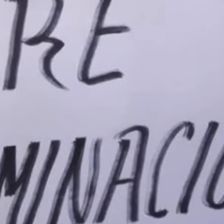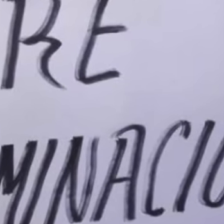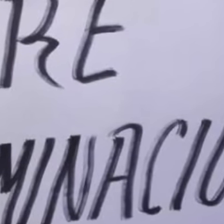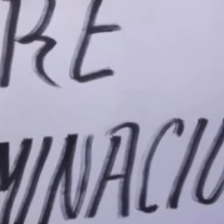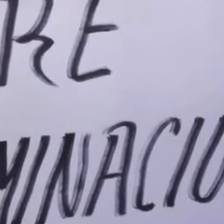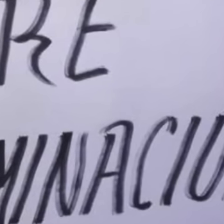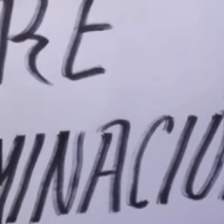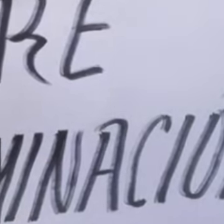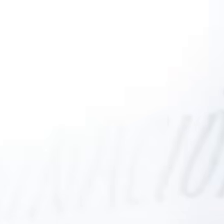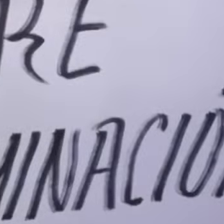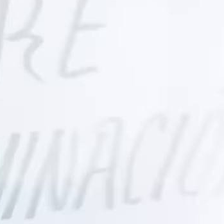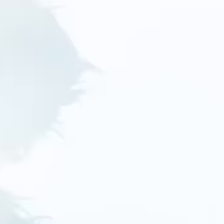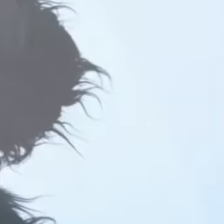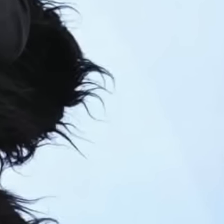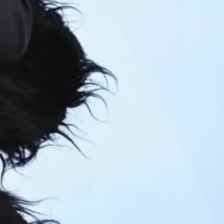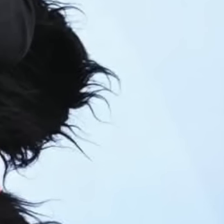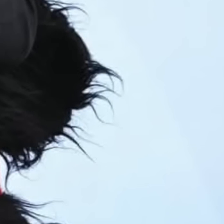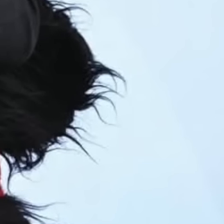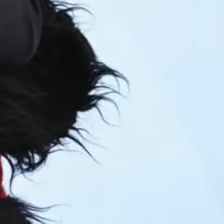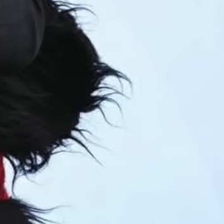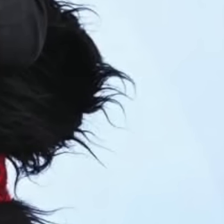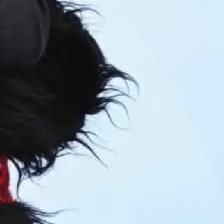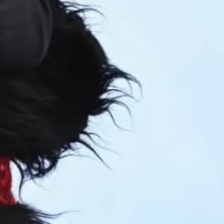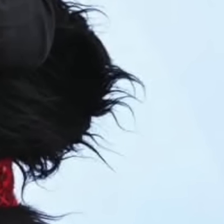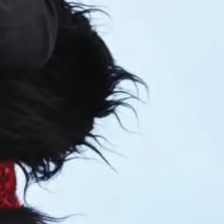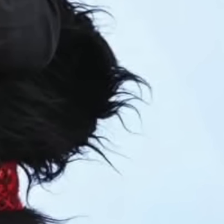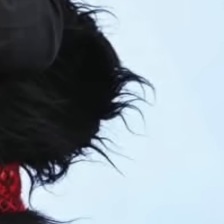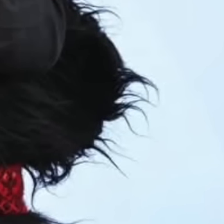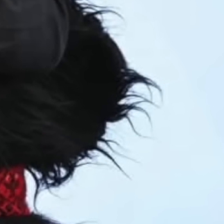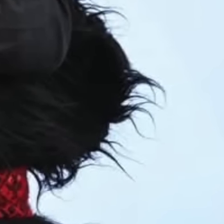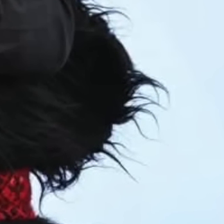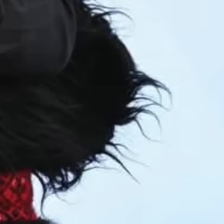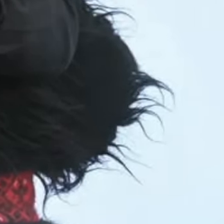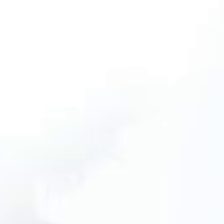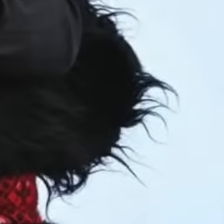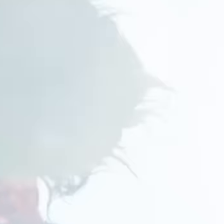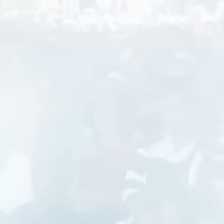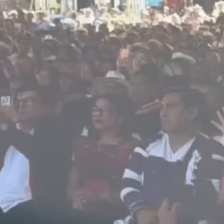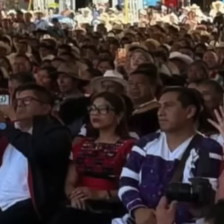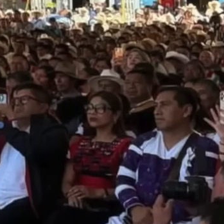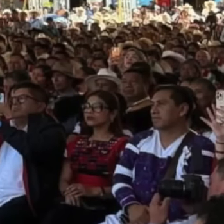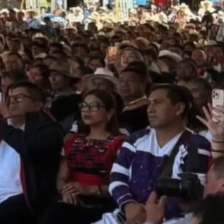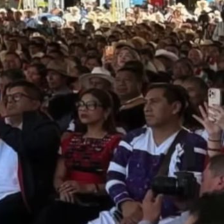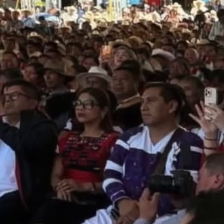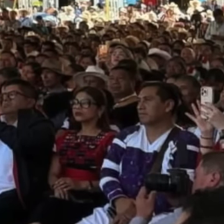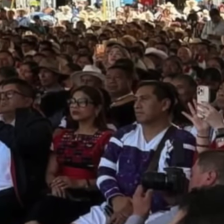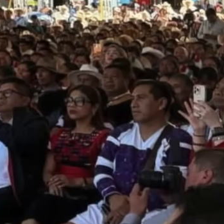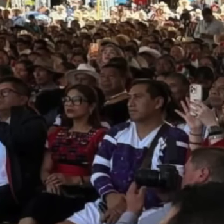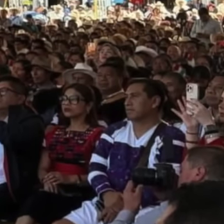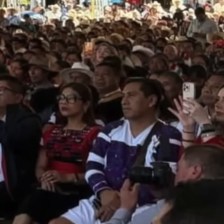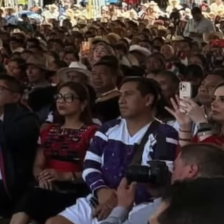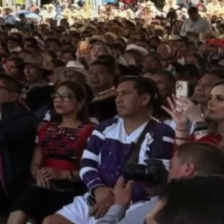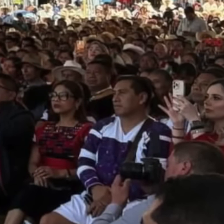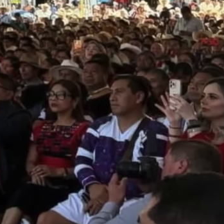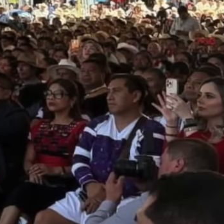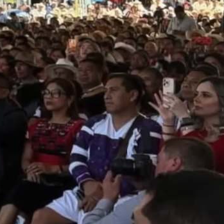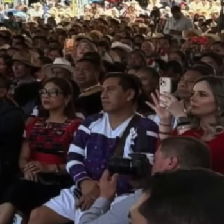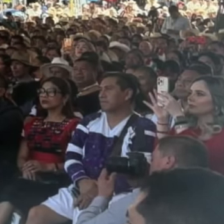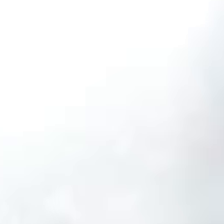ahí mismo corregida. Pero quizás lo más poderoso no fue solo el fallo legal, fue ver y escuchar al